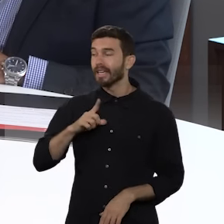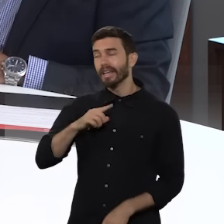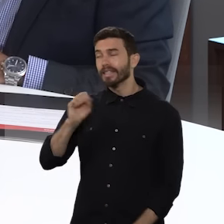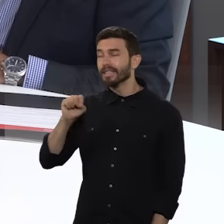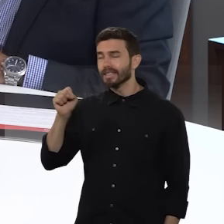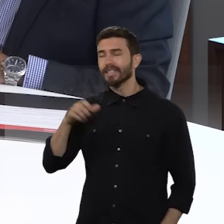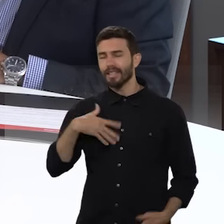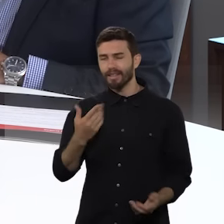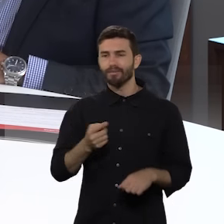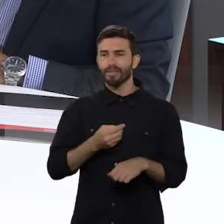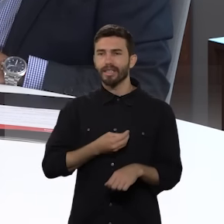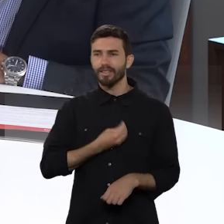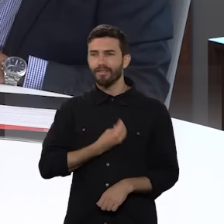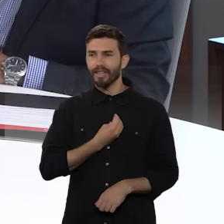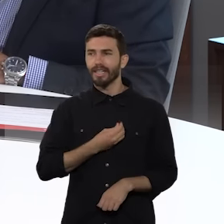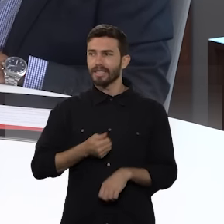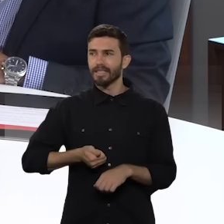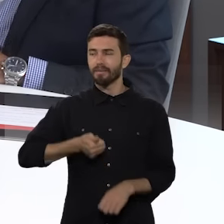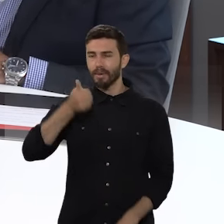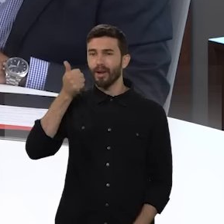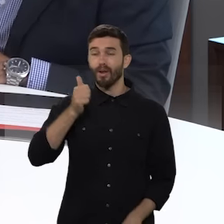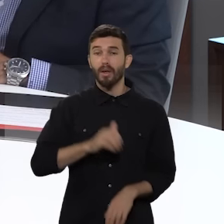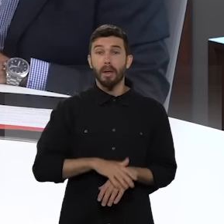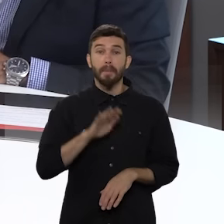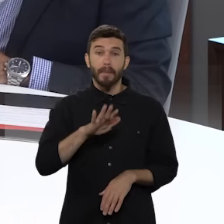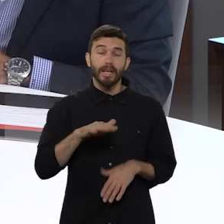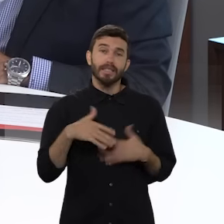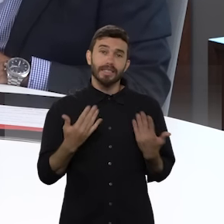Sem dúvida, não há dúvida que uma rede quanto mais protegida,